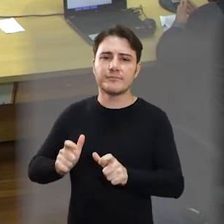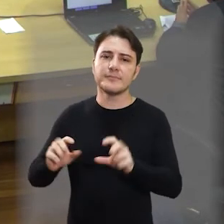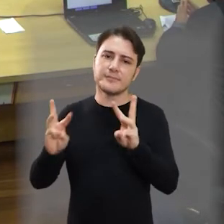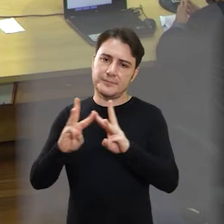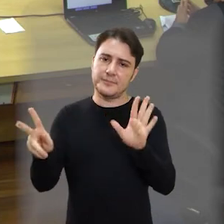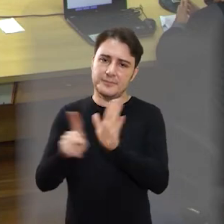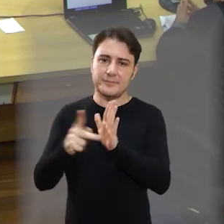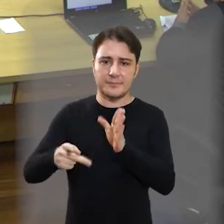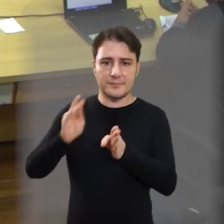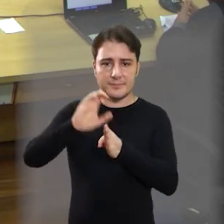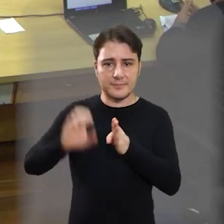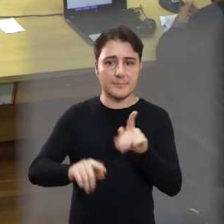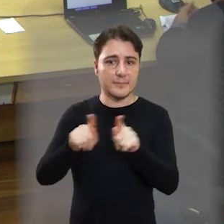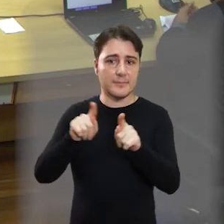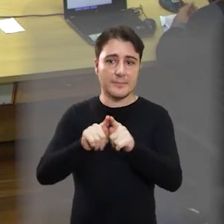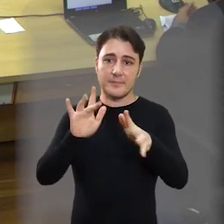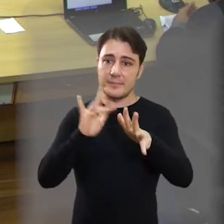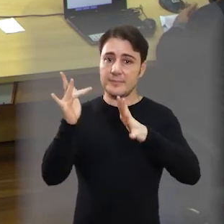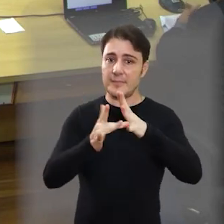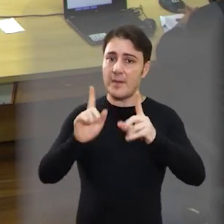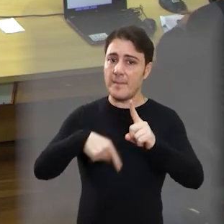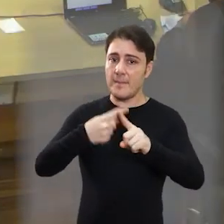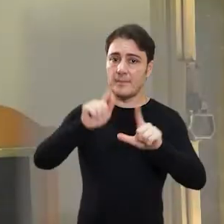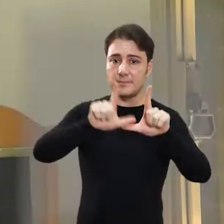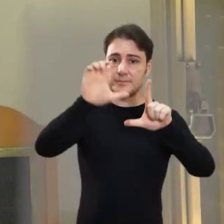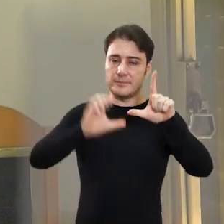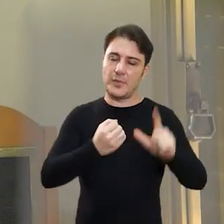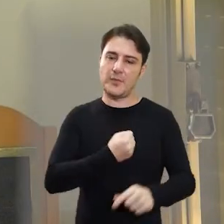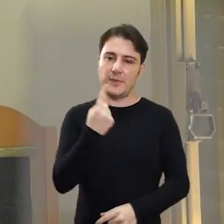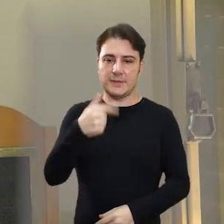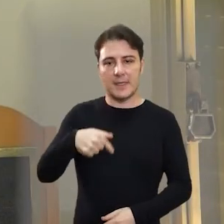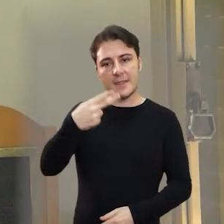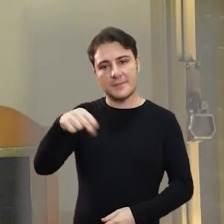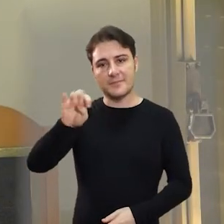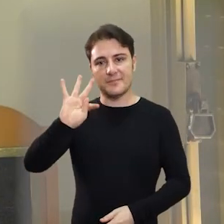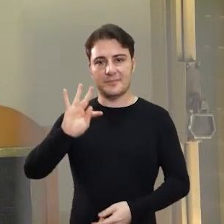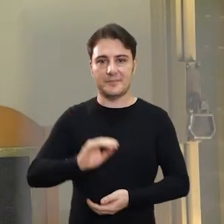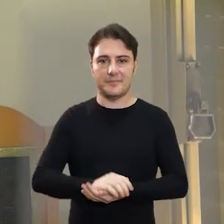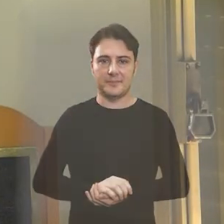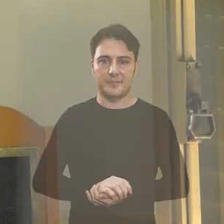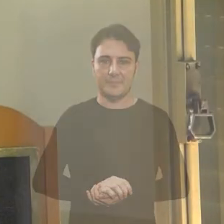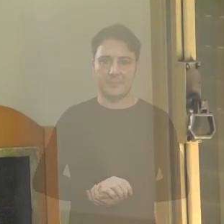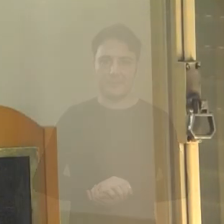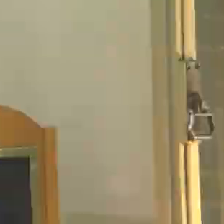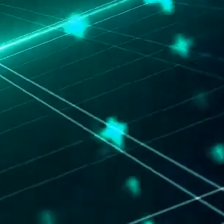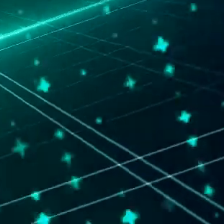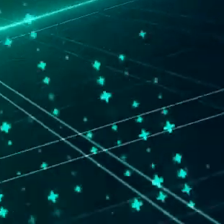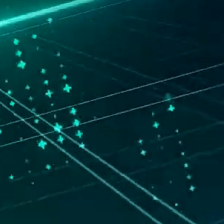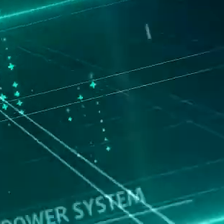oficial da Câmara Municipal de Araraquara, em nossas redes sociais e no canal 17 da Net.